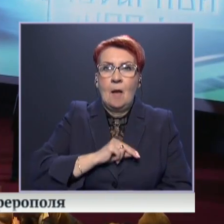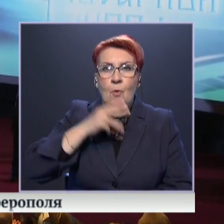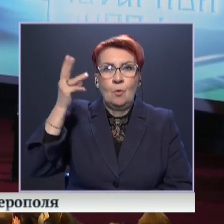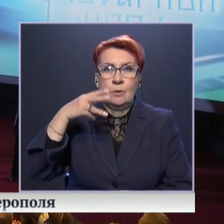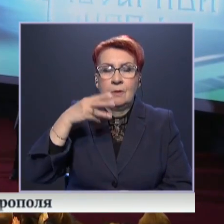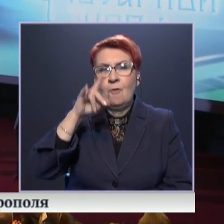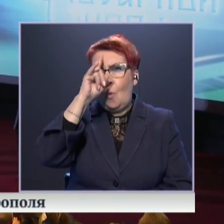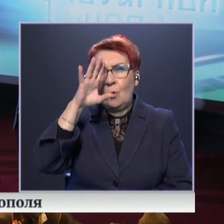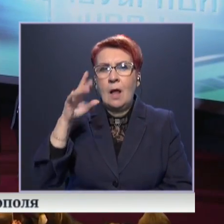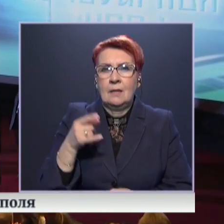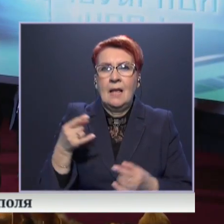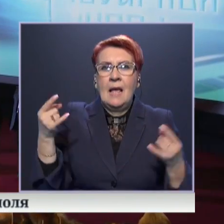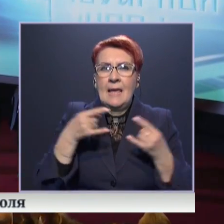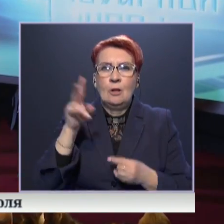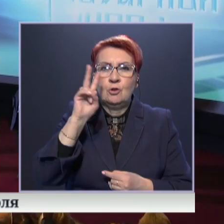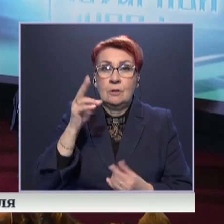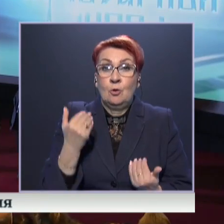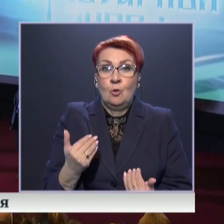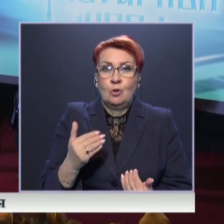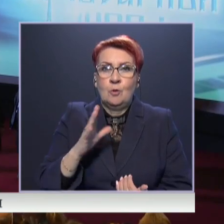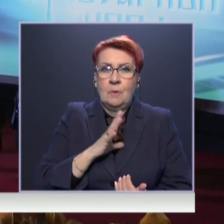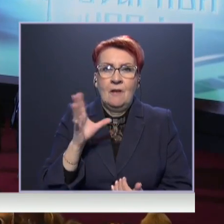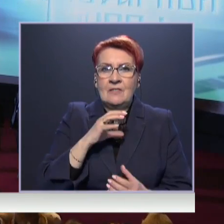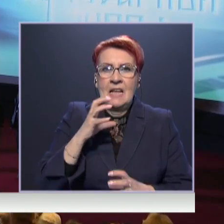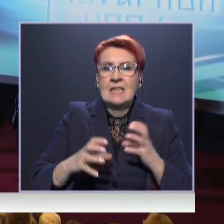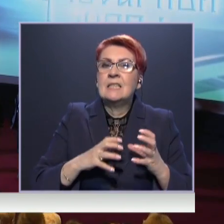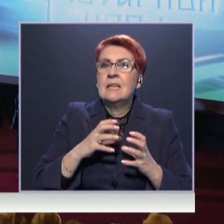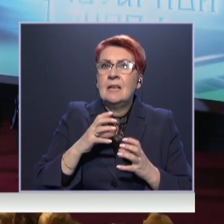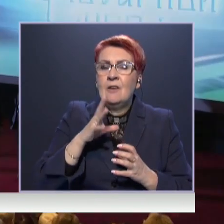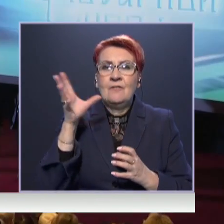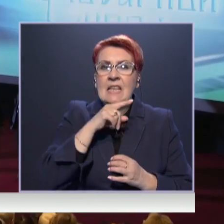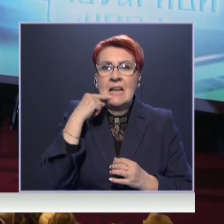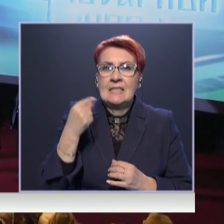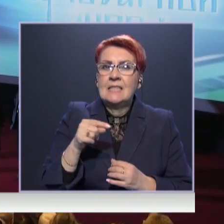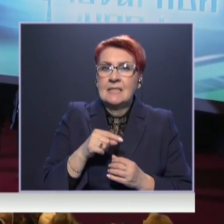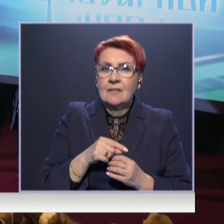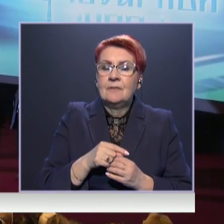столицы где только что состоялось Всероссийская премьера документального фильма Святитель показ